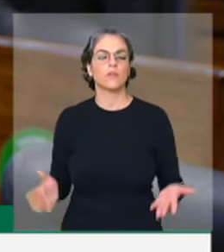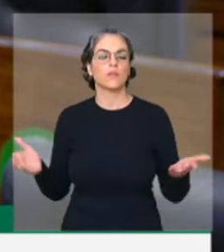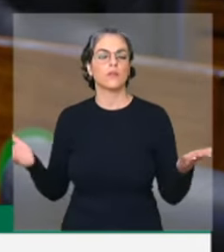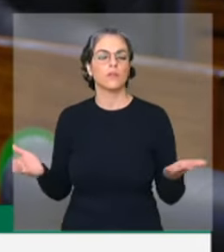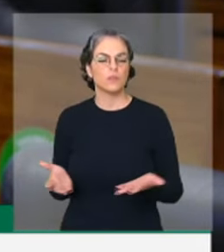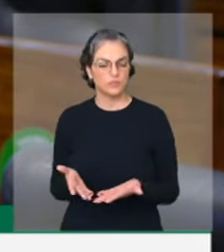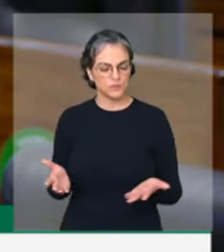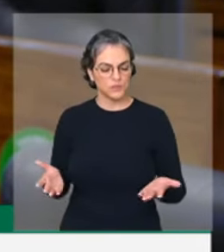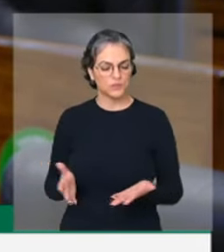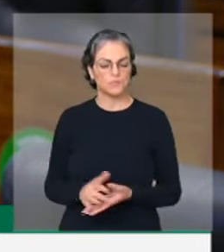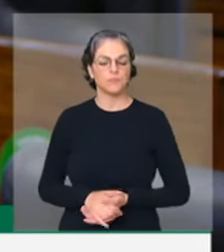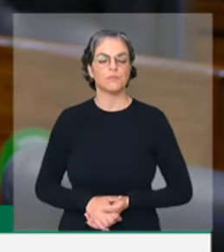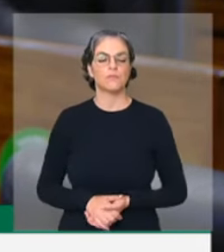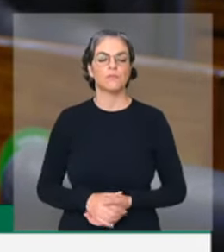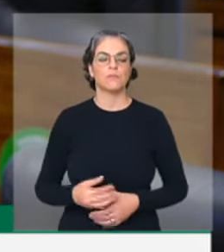UM COLAPSO, O MAIOR COLAPSO SANITÁRIO E HOSPITALAR.... DO